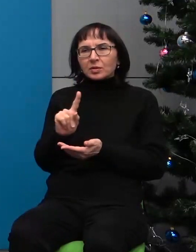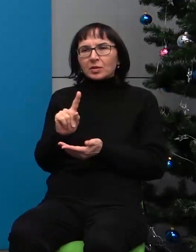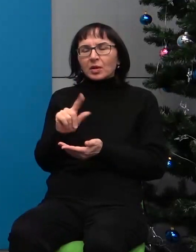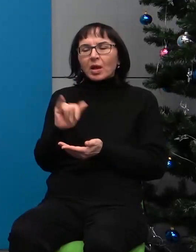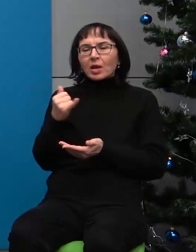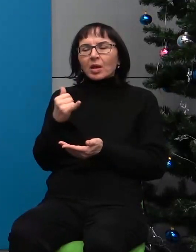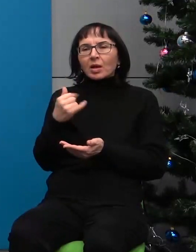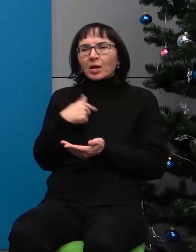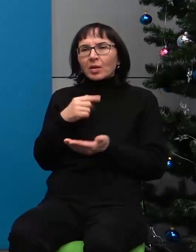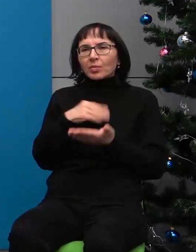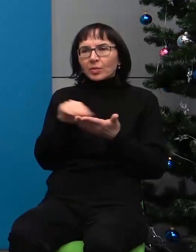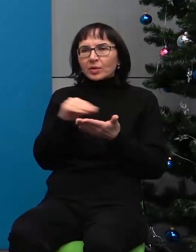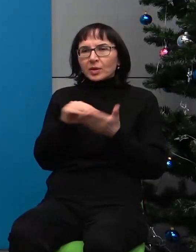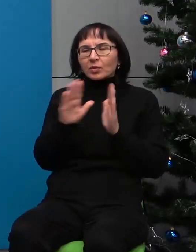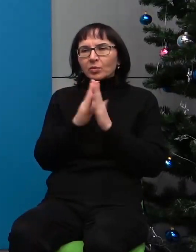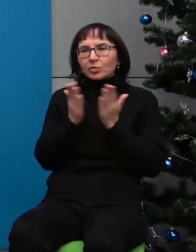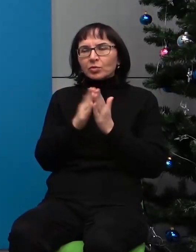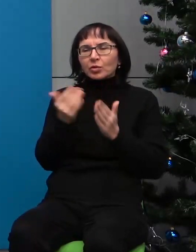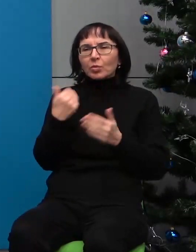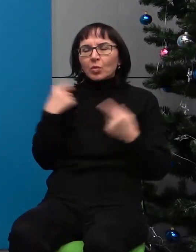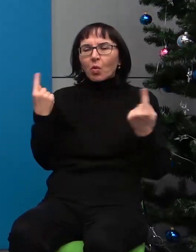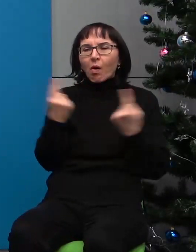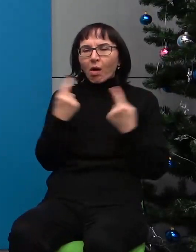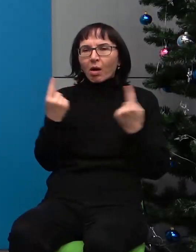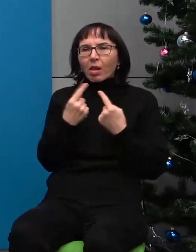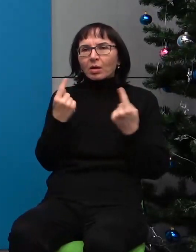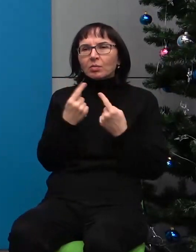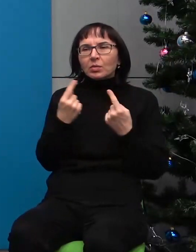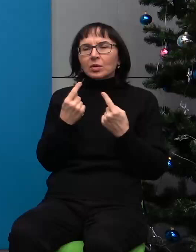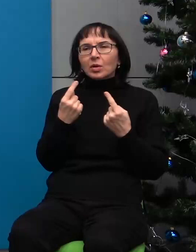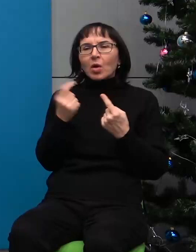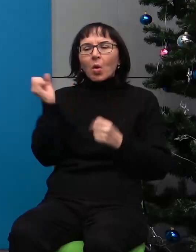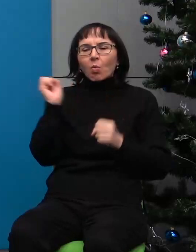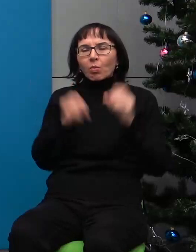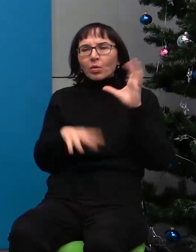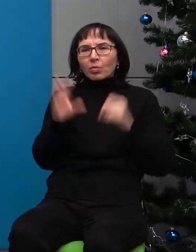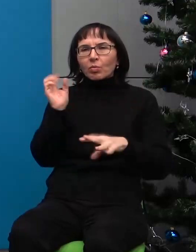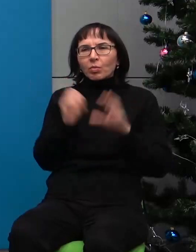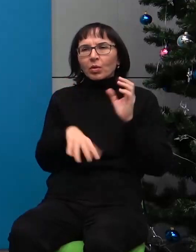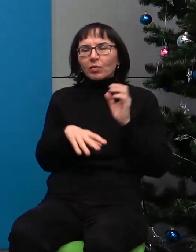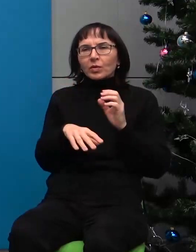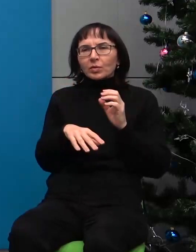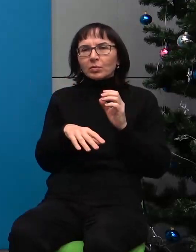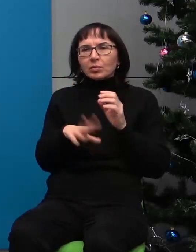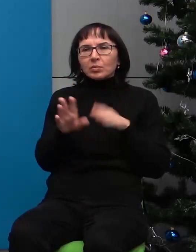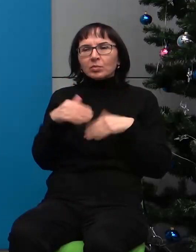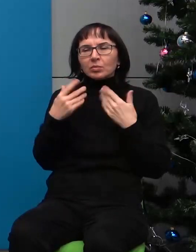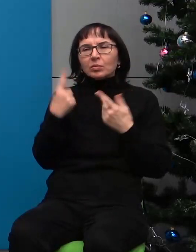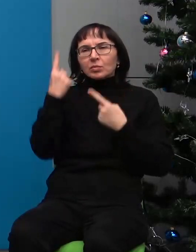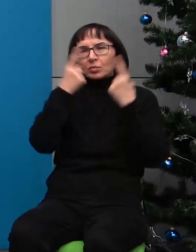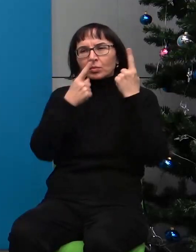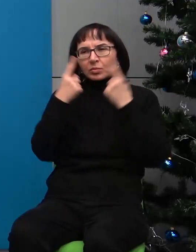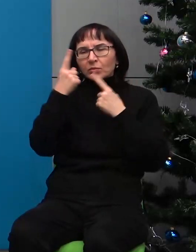ciągle była alarma bombowa. I to też jakby daje do myślenia, że to jest dużo więcej, niż nam się wydaje.